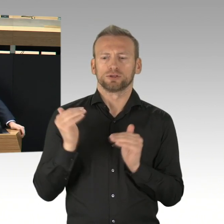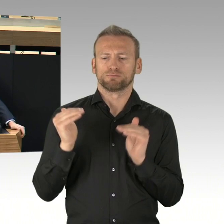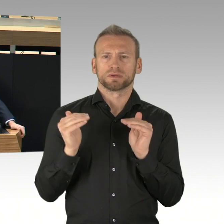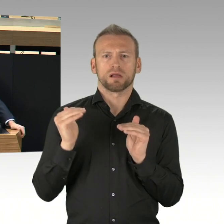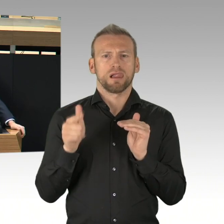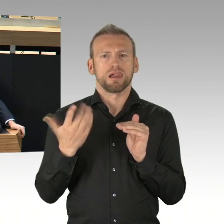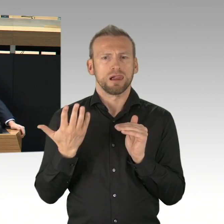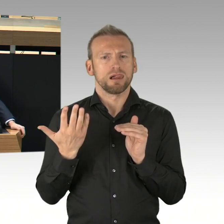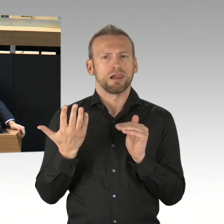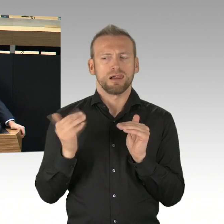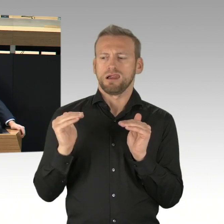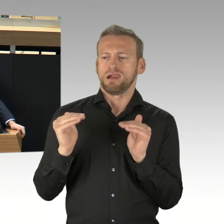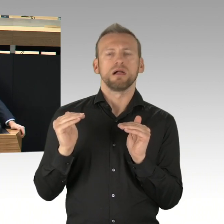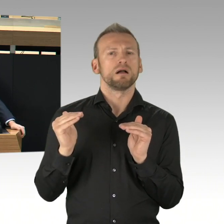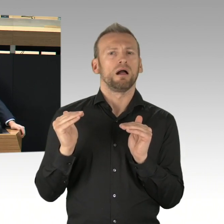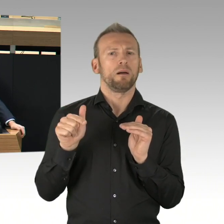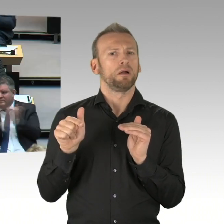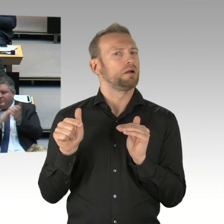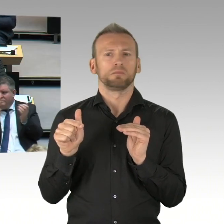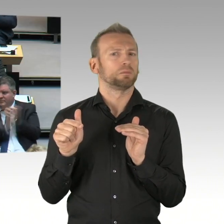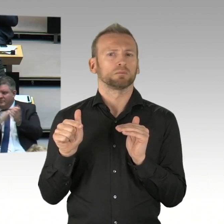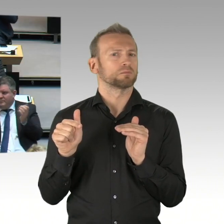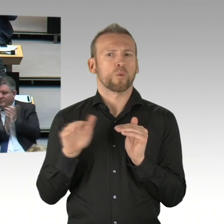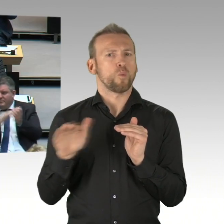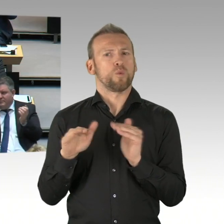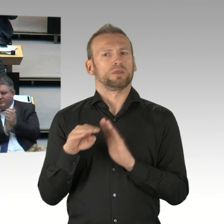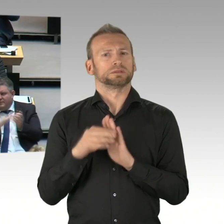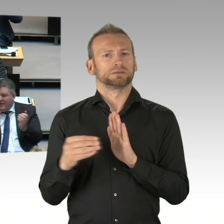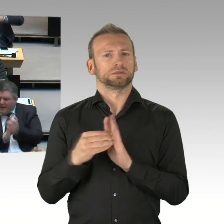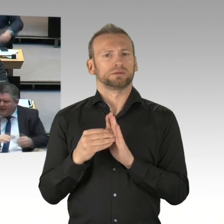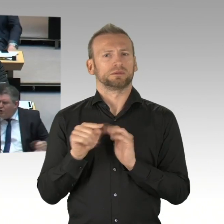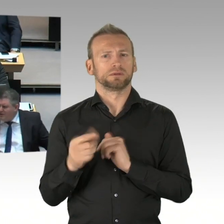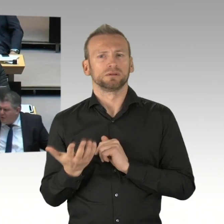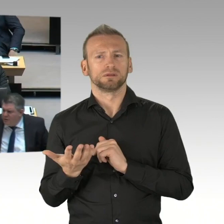(Beifall) Noch dazu,